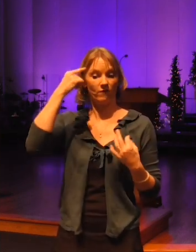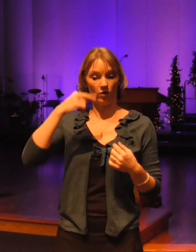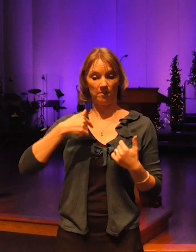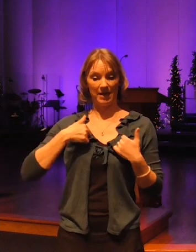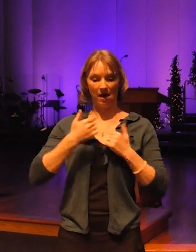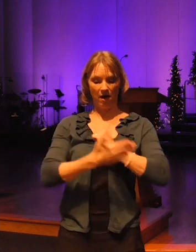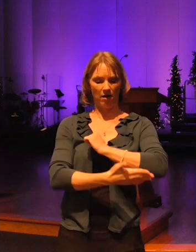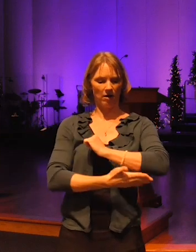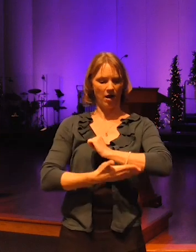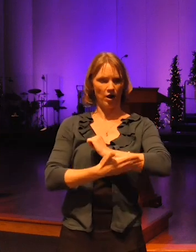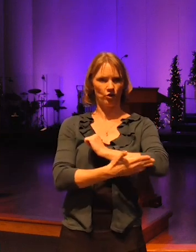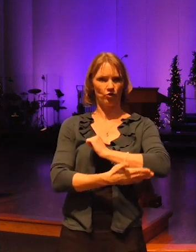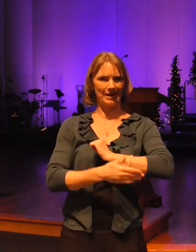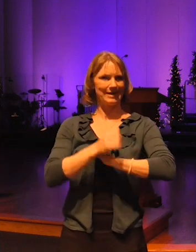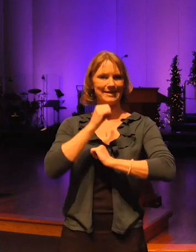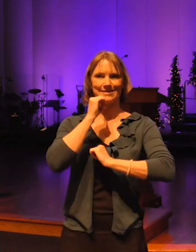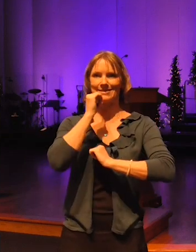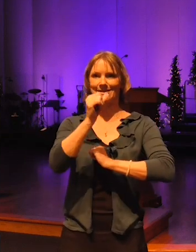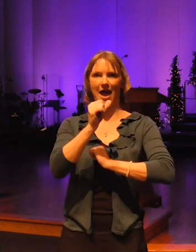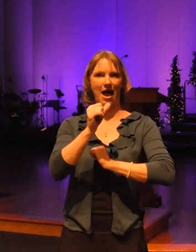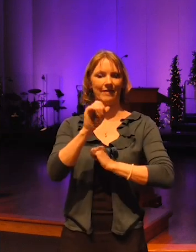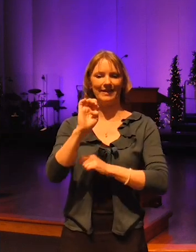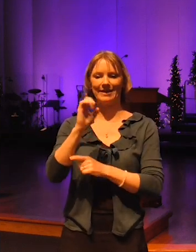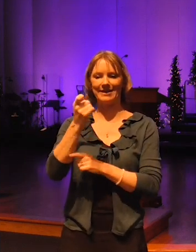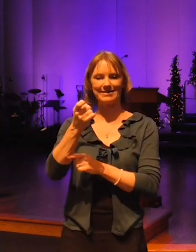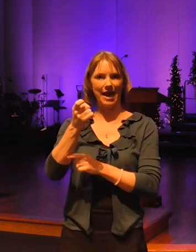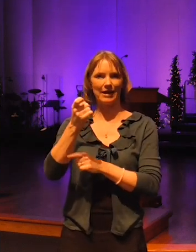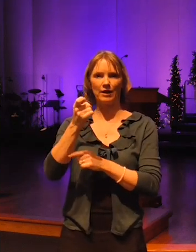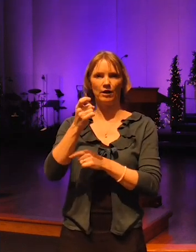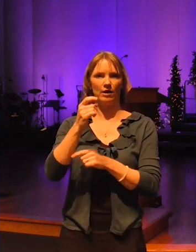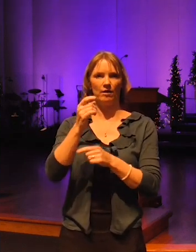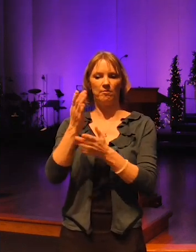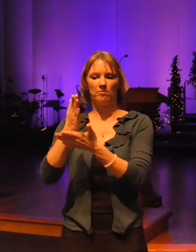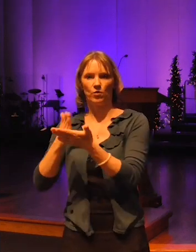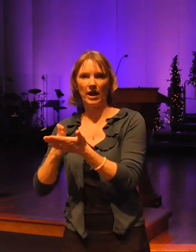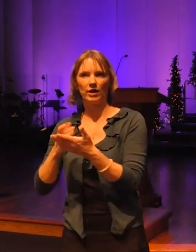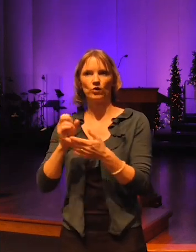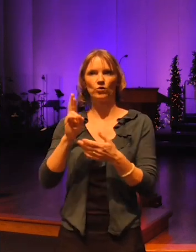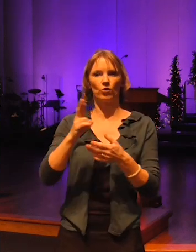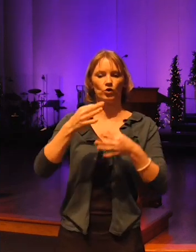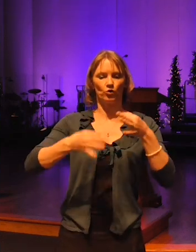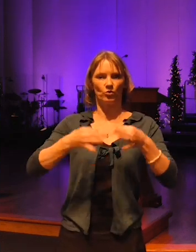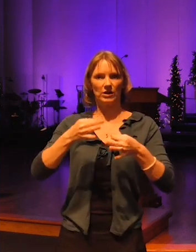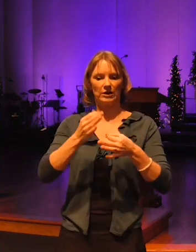poder ejecutivo, no es su poder legislativo, no es su poder judicial, es esta oración que